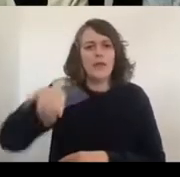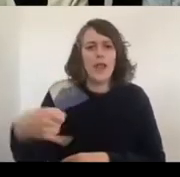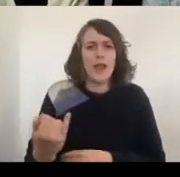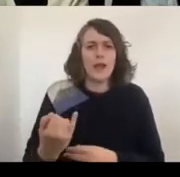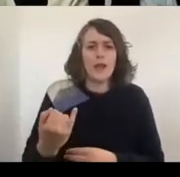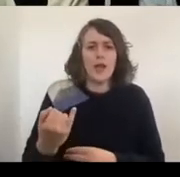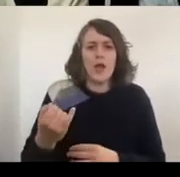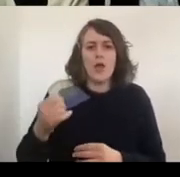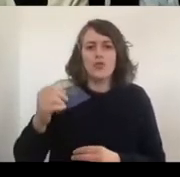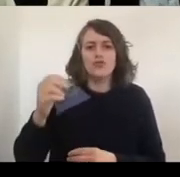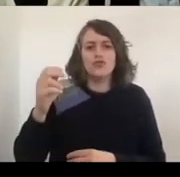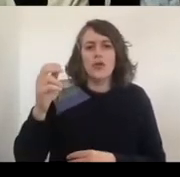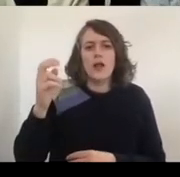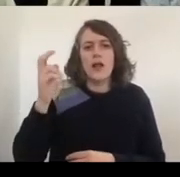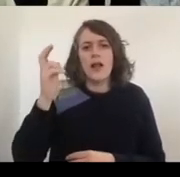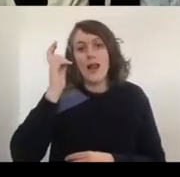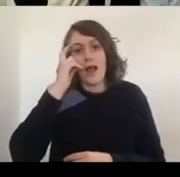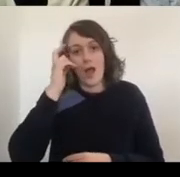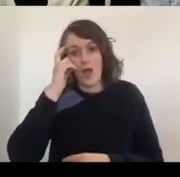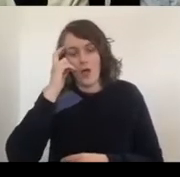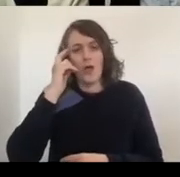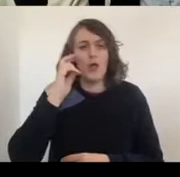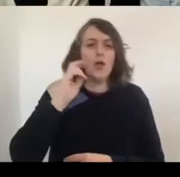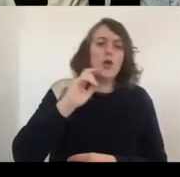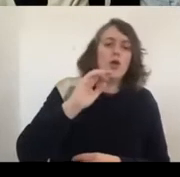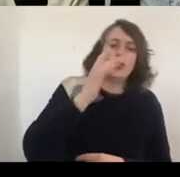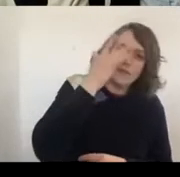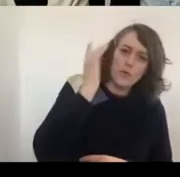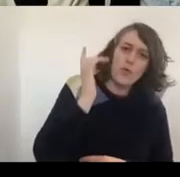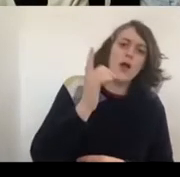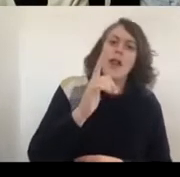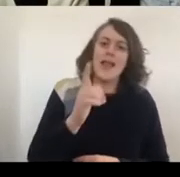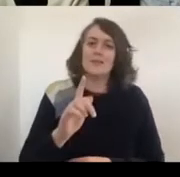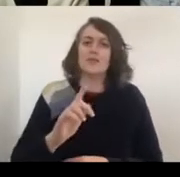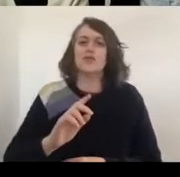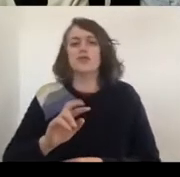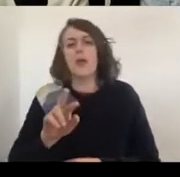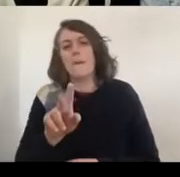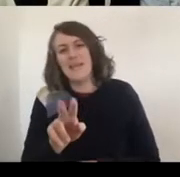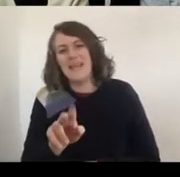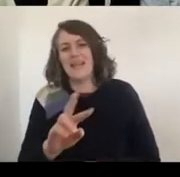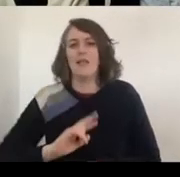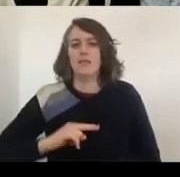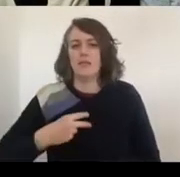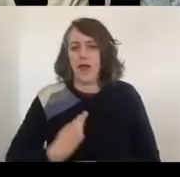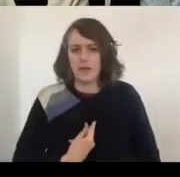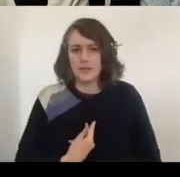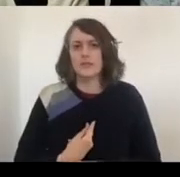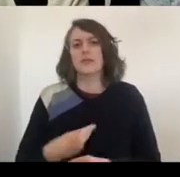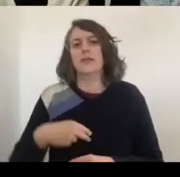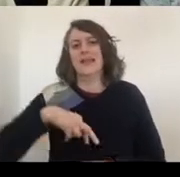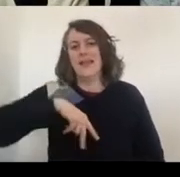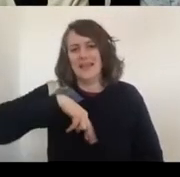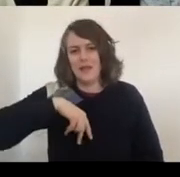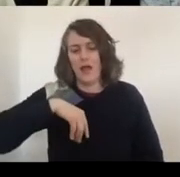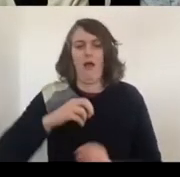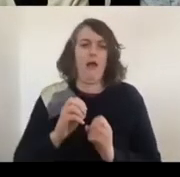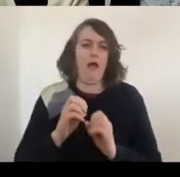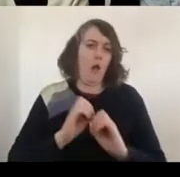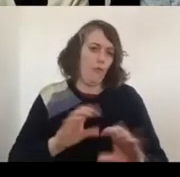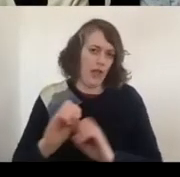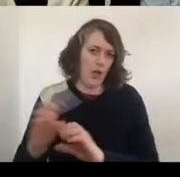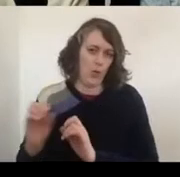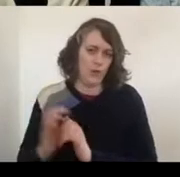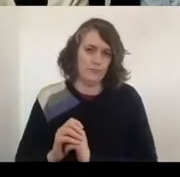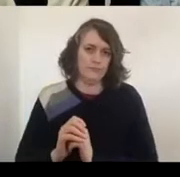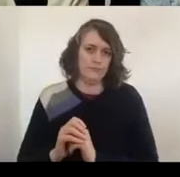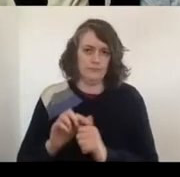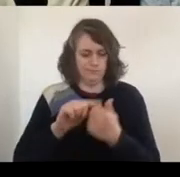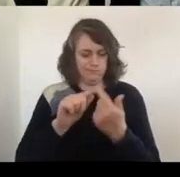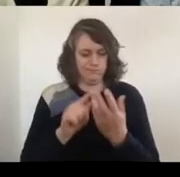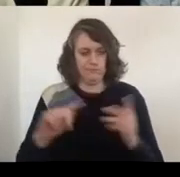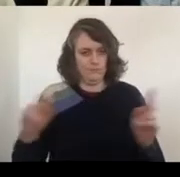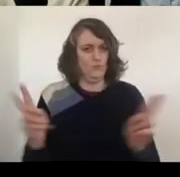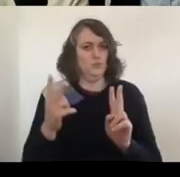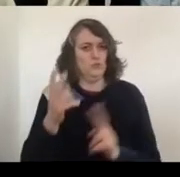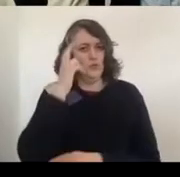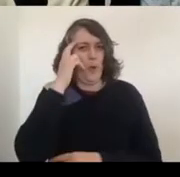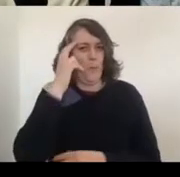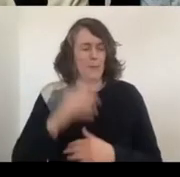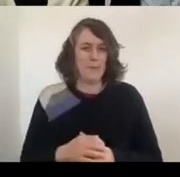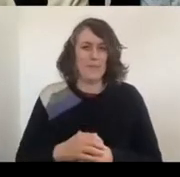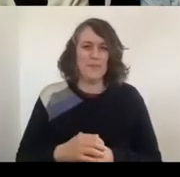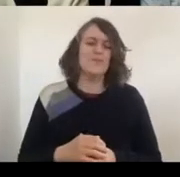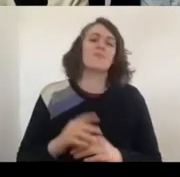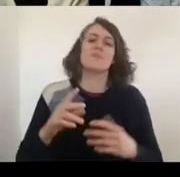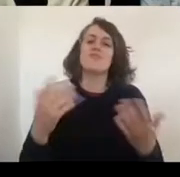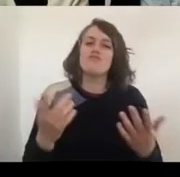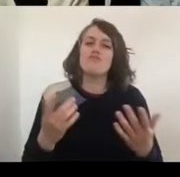steht für Aufklärung und es bedeutet, dass junge Erwachsene, die in der Regel gerade die Schule